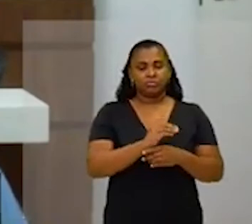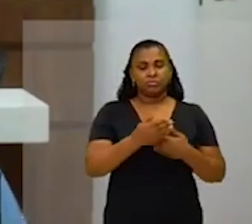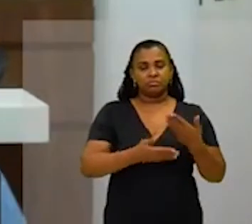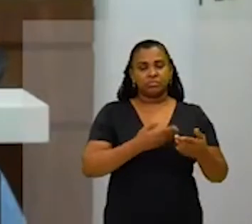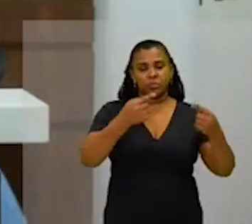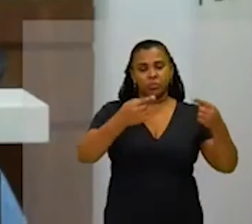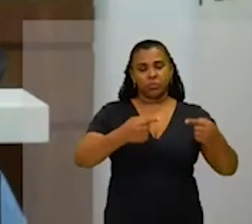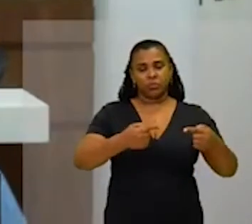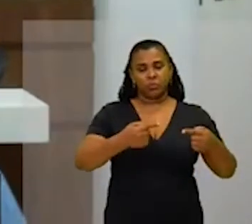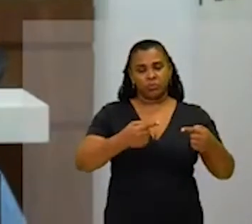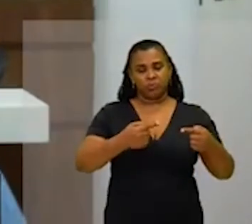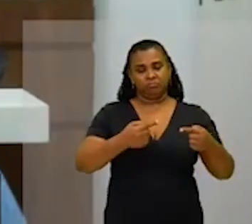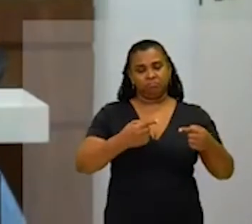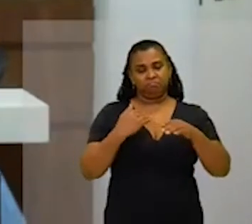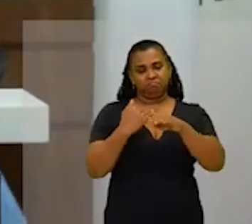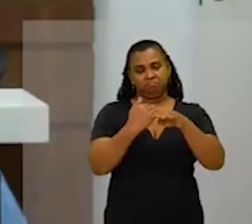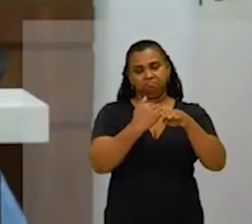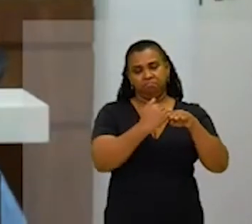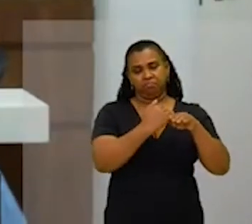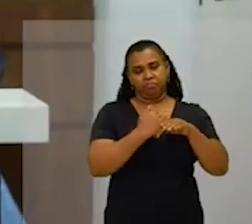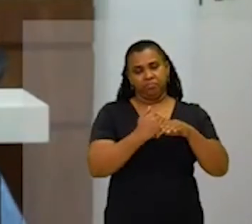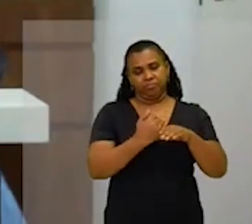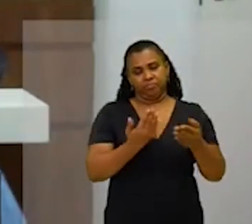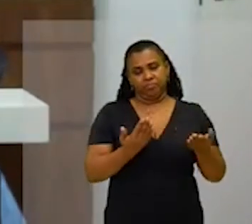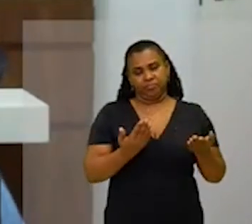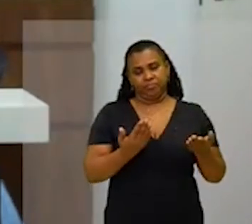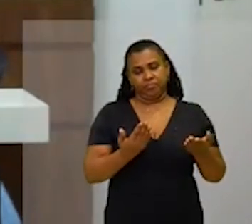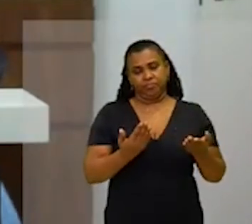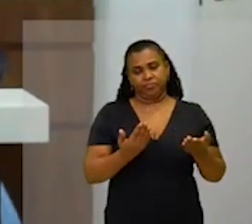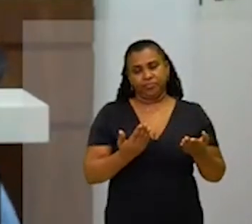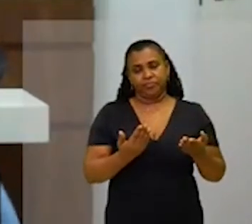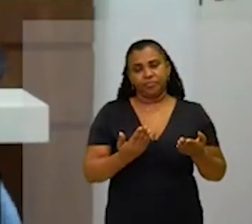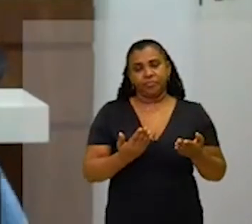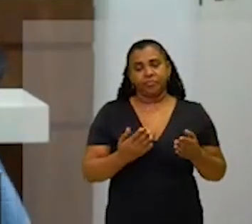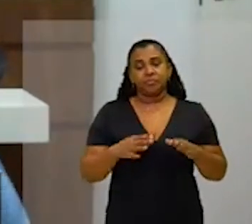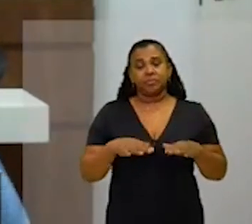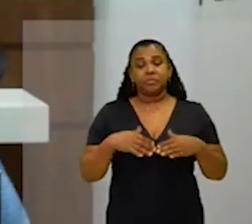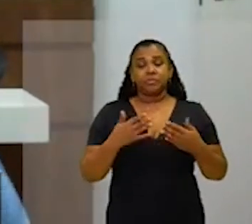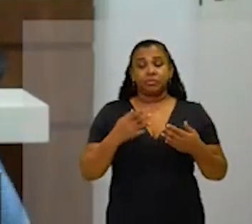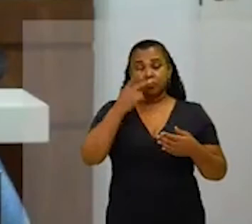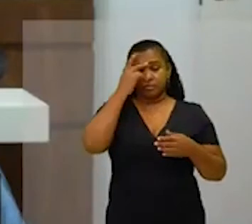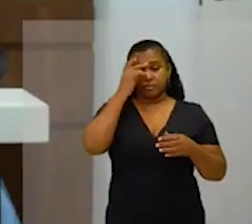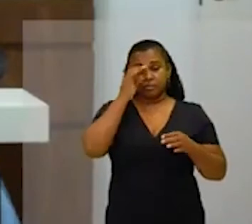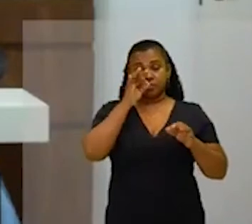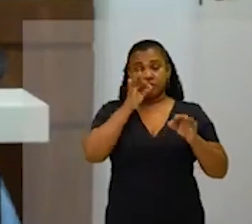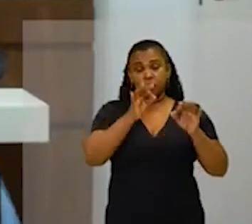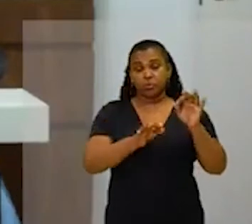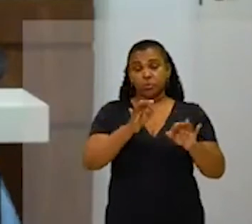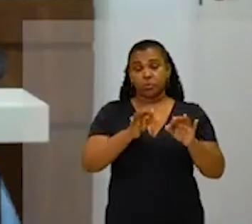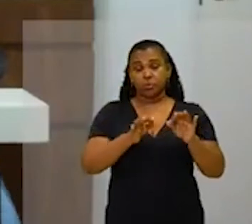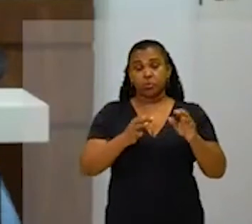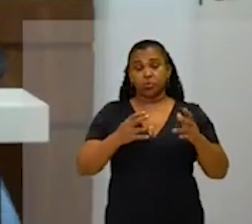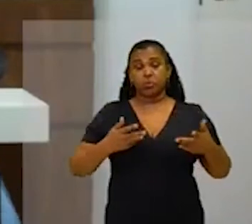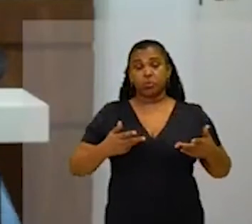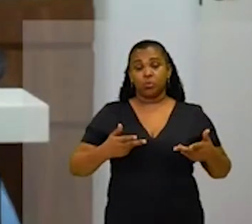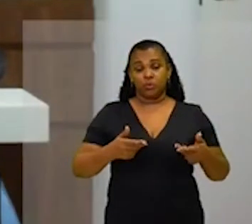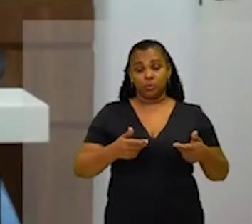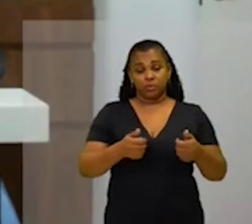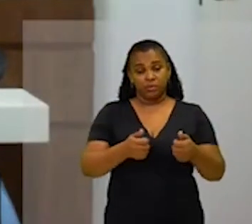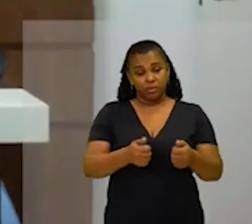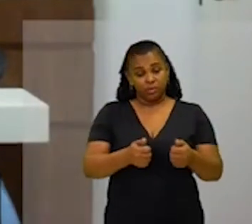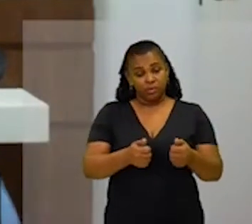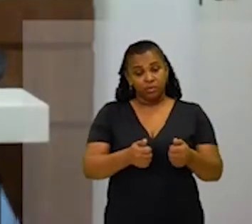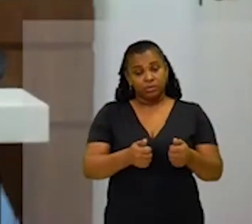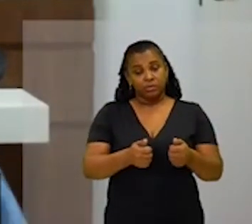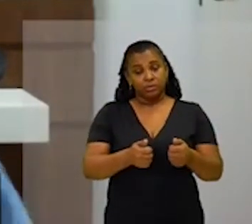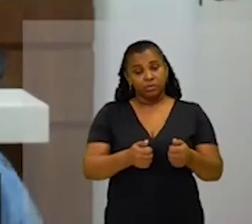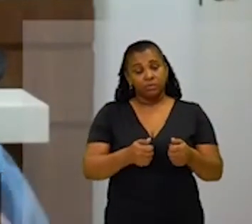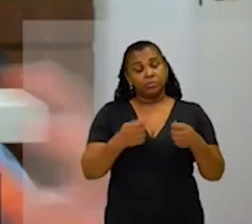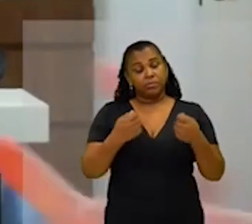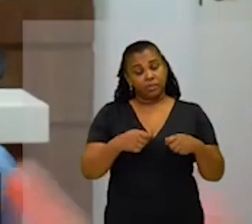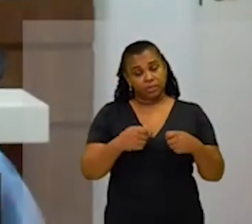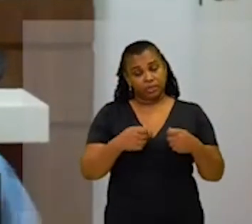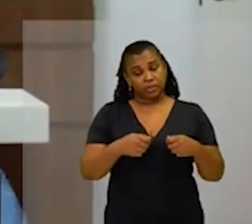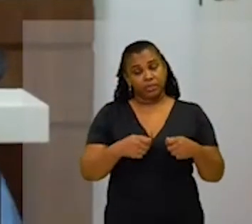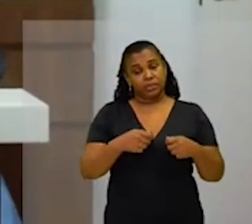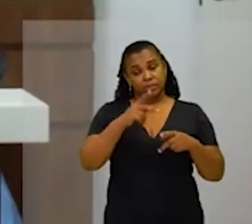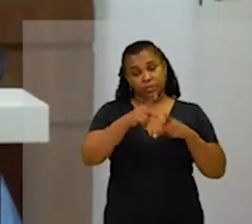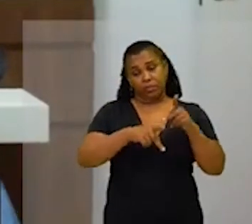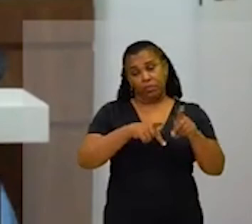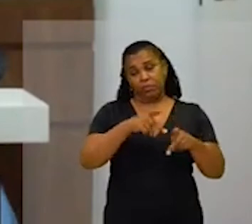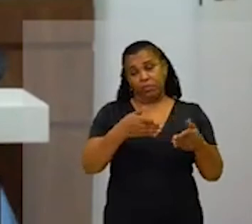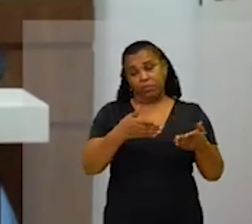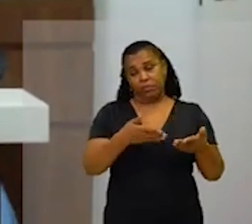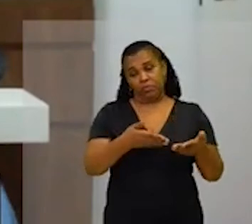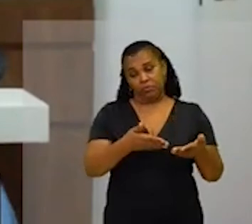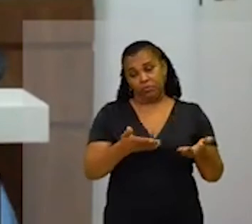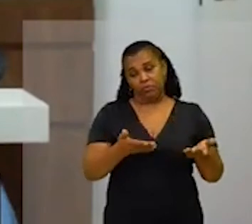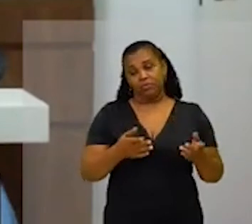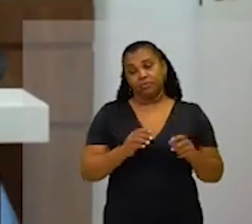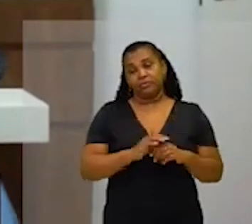se trata de quem julga validade deste gasto acaba tendo eu levar a maneira segundo o